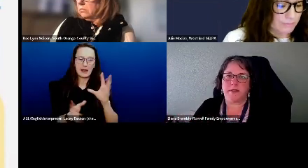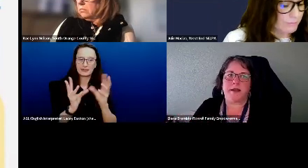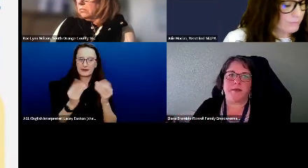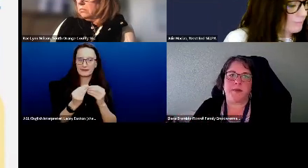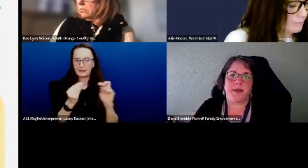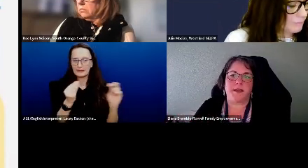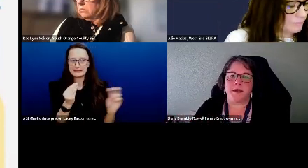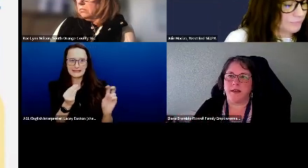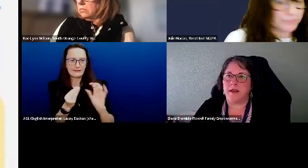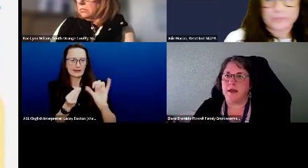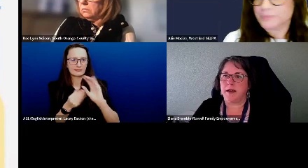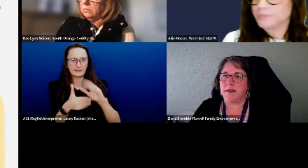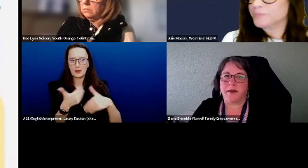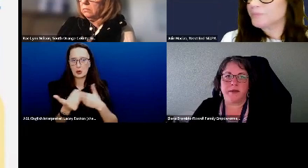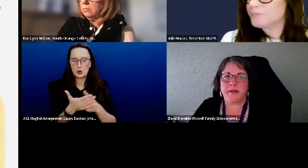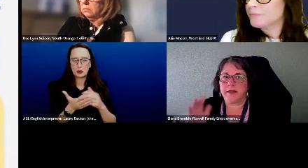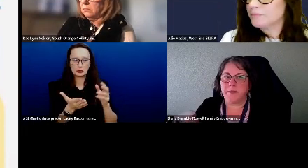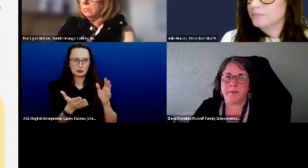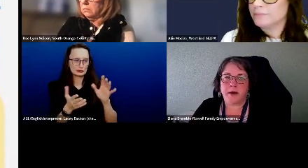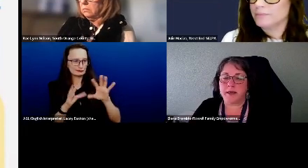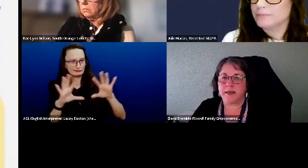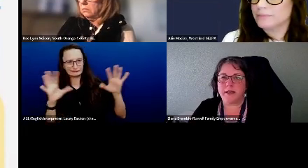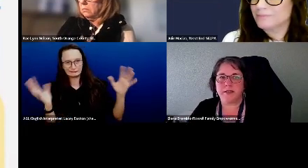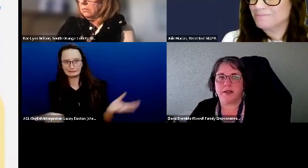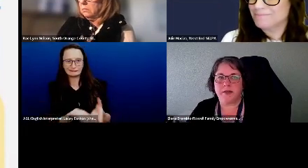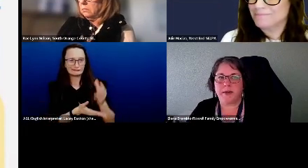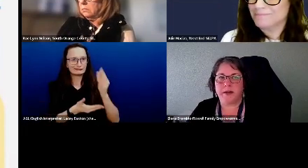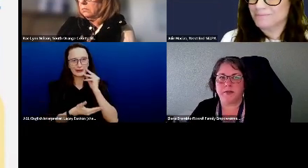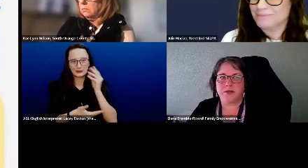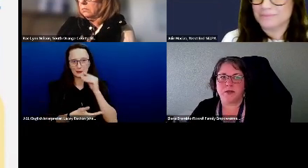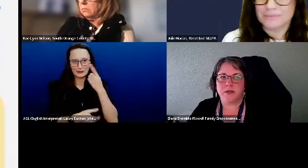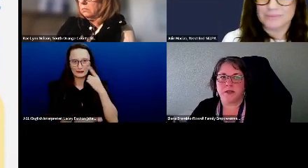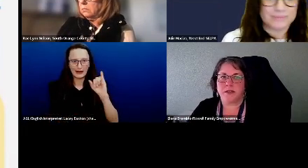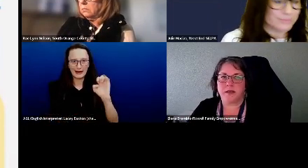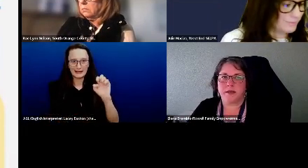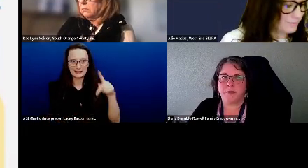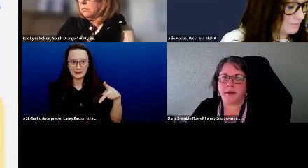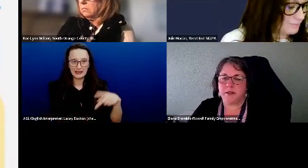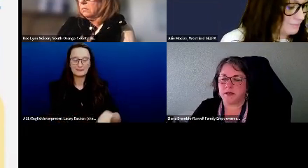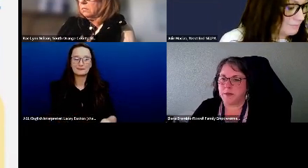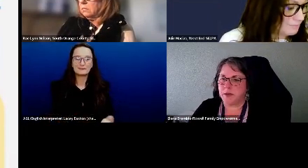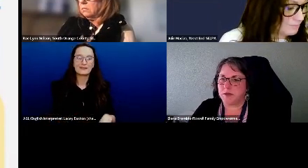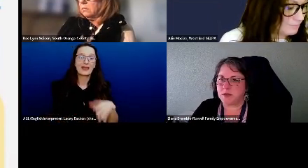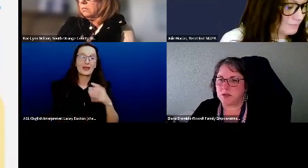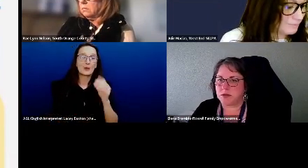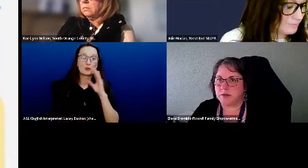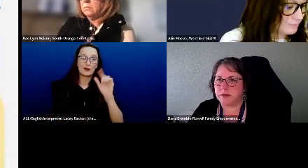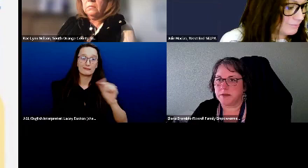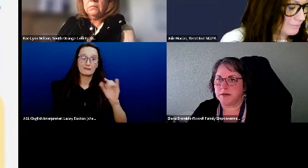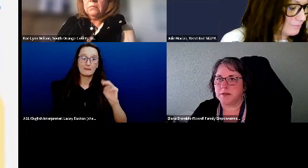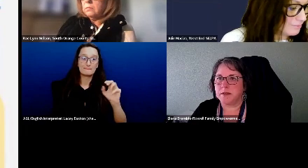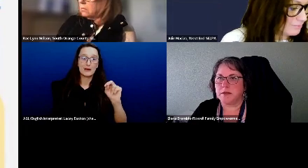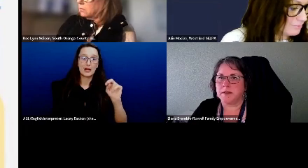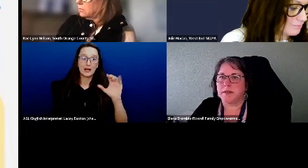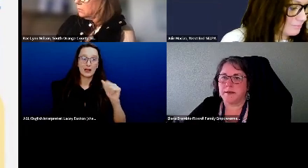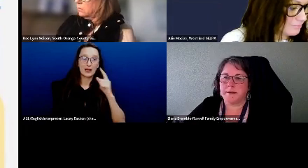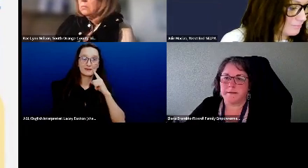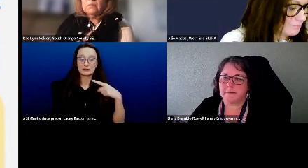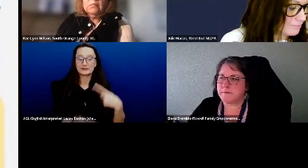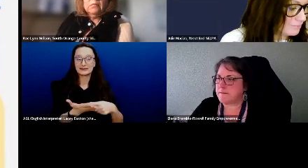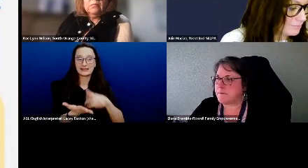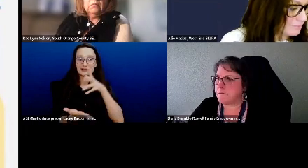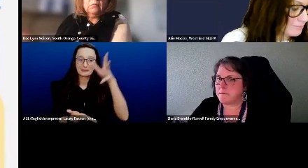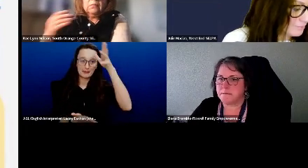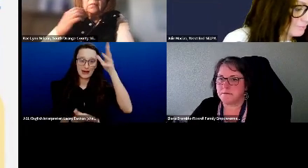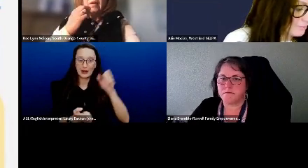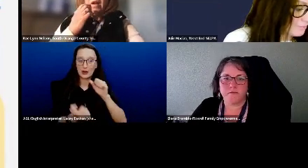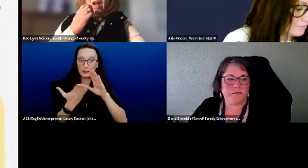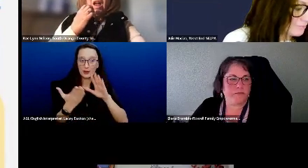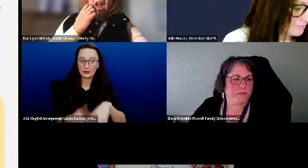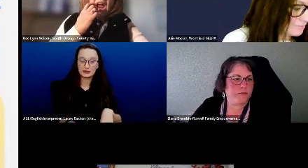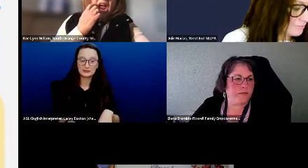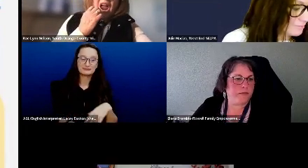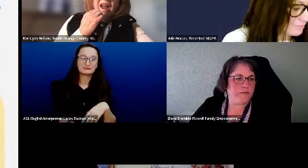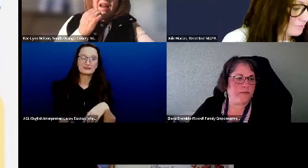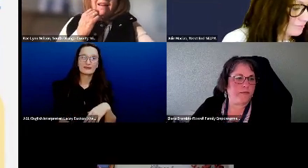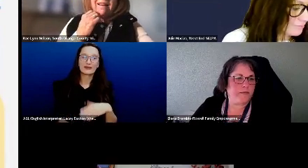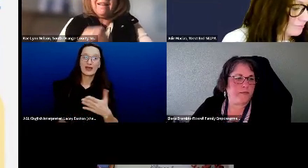del IEP. Voy a dejar que Mónica hable sobre el enfoque de los padres. Buenos días a todos, muy contenta